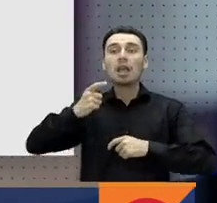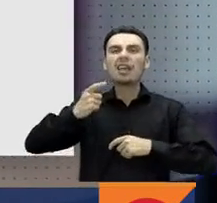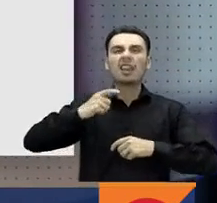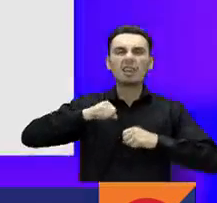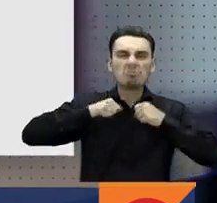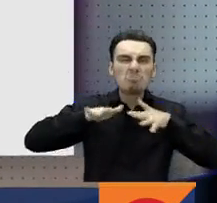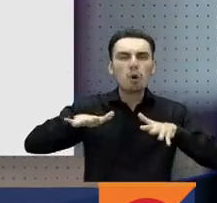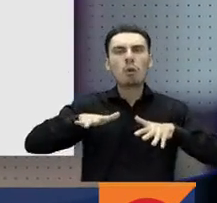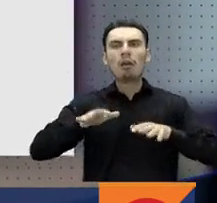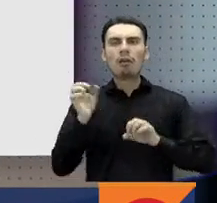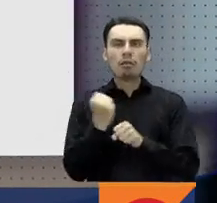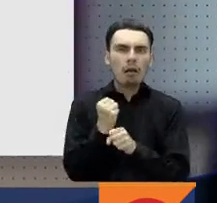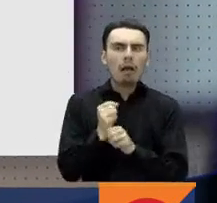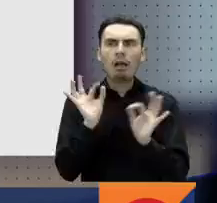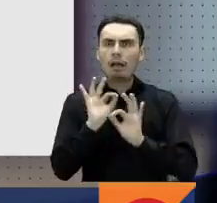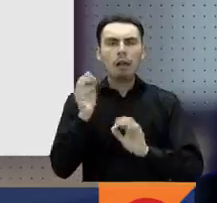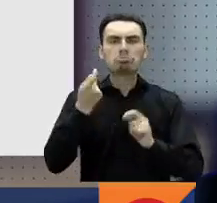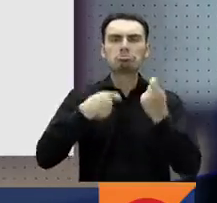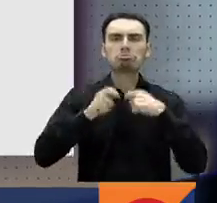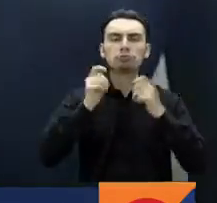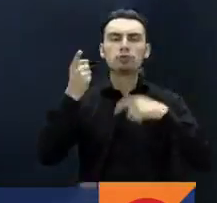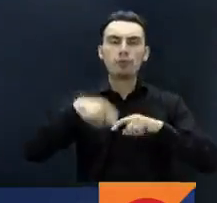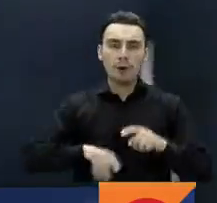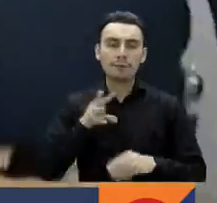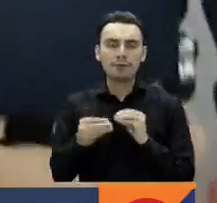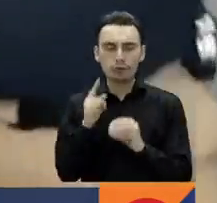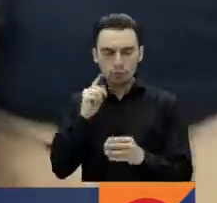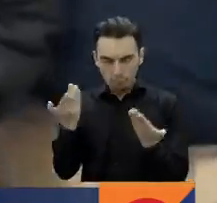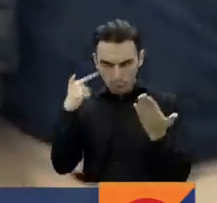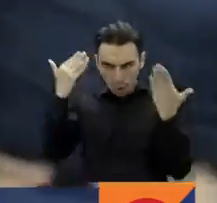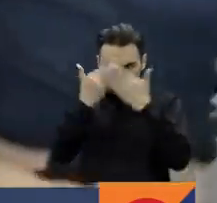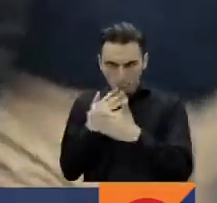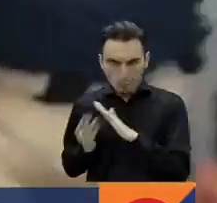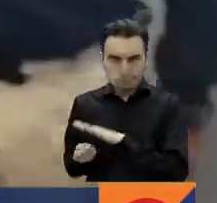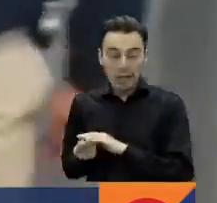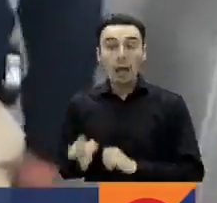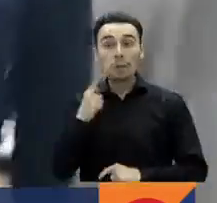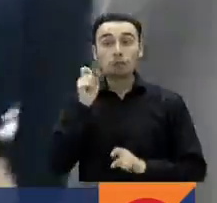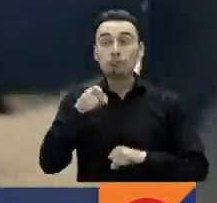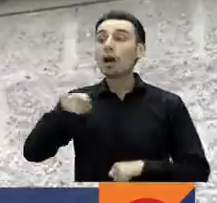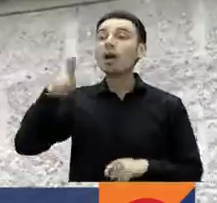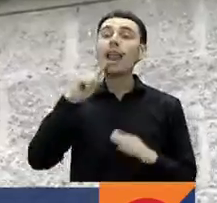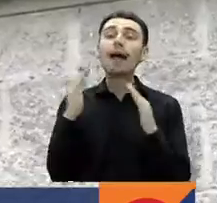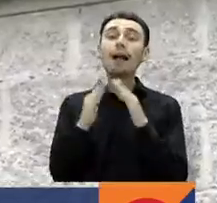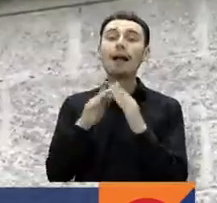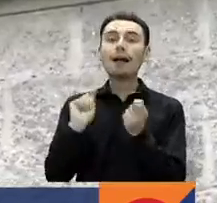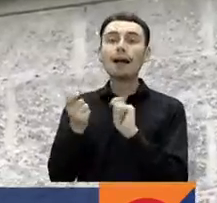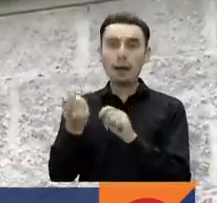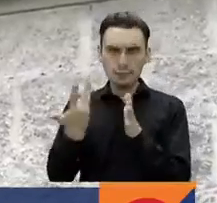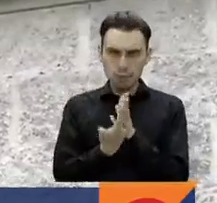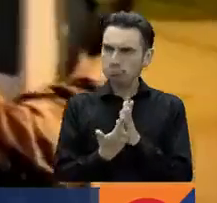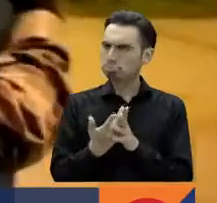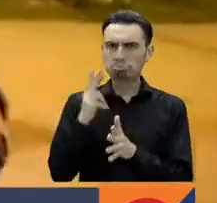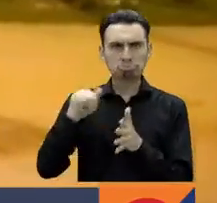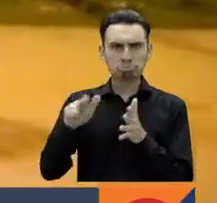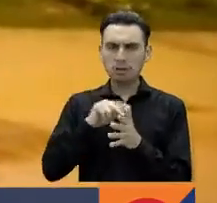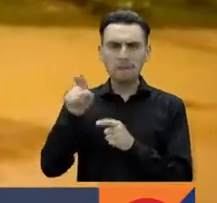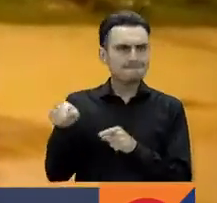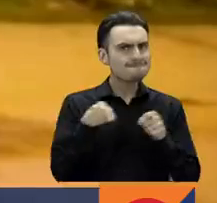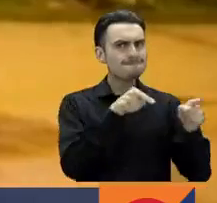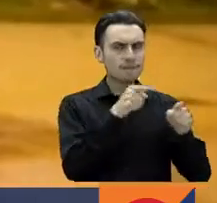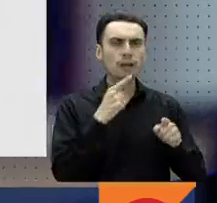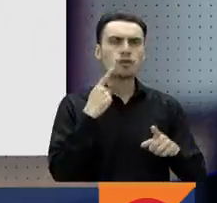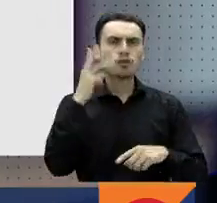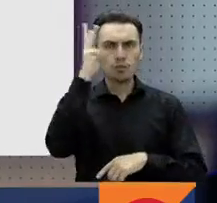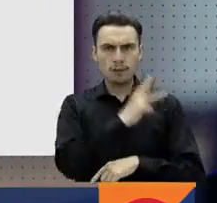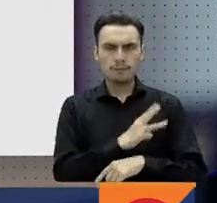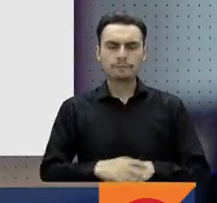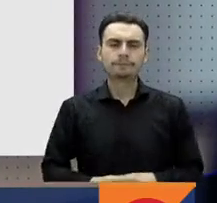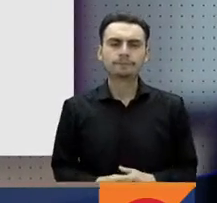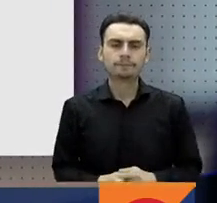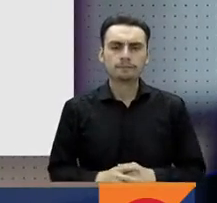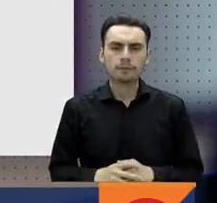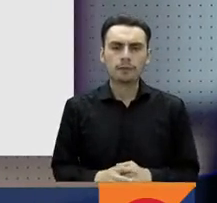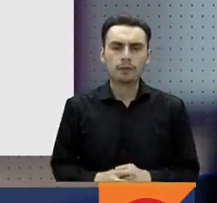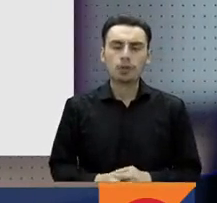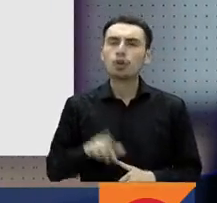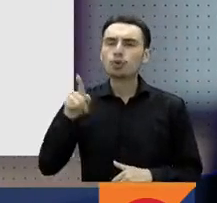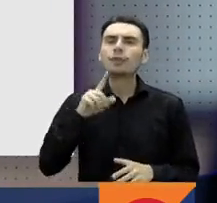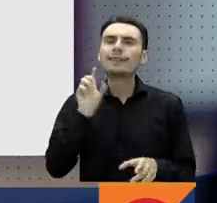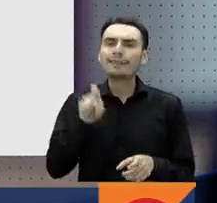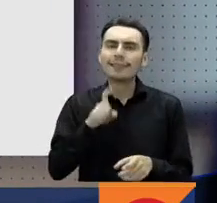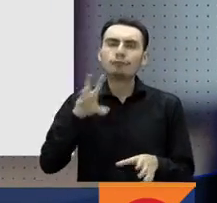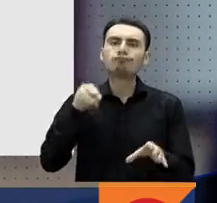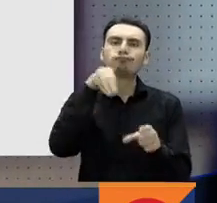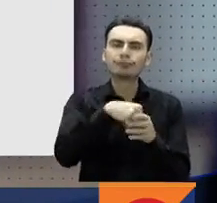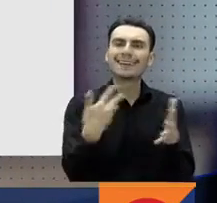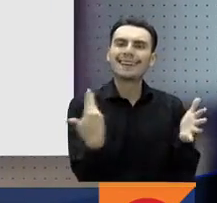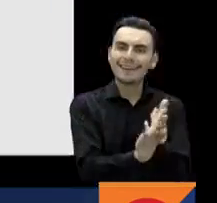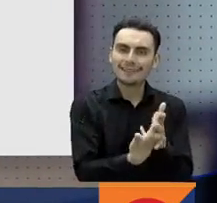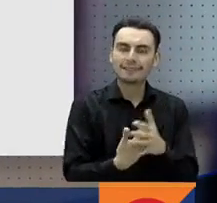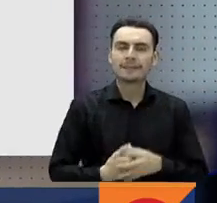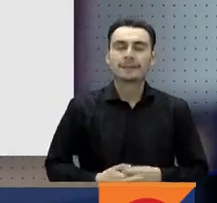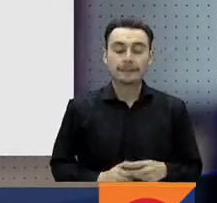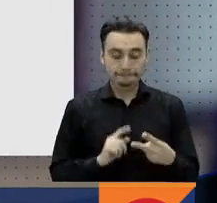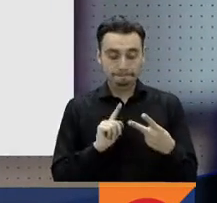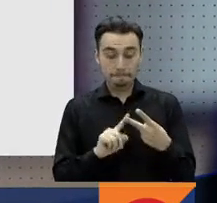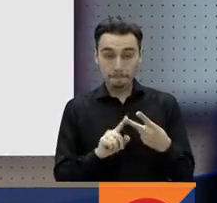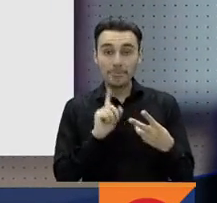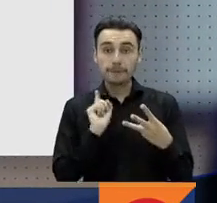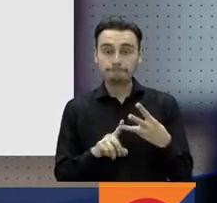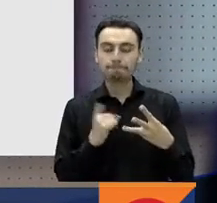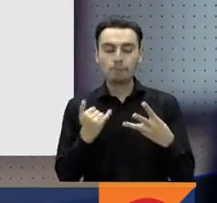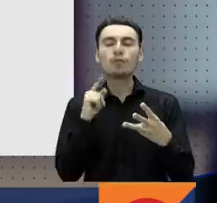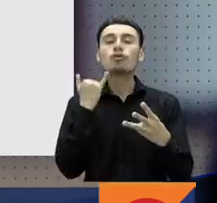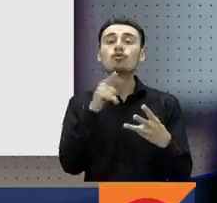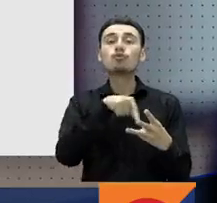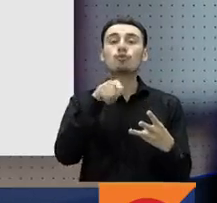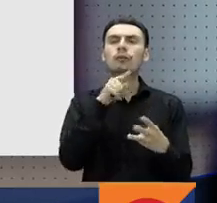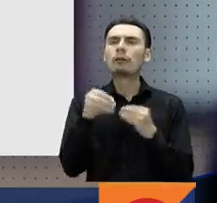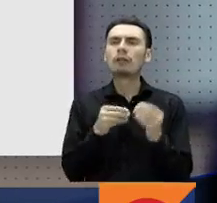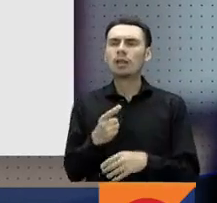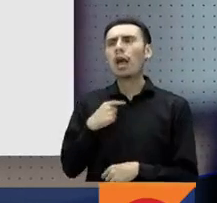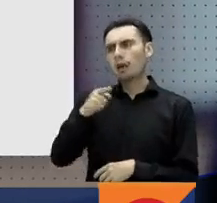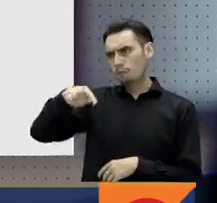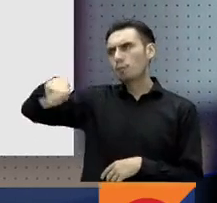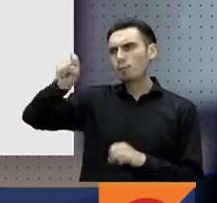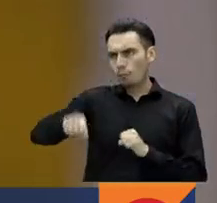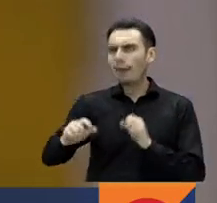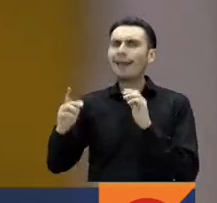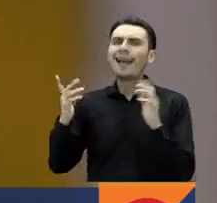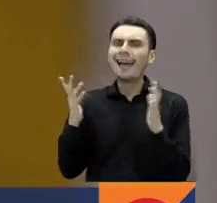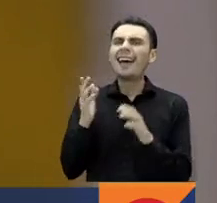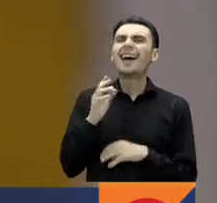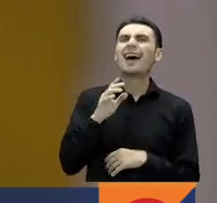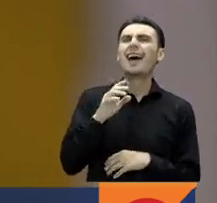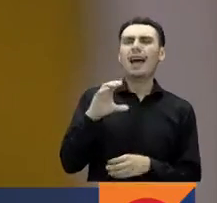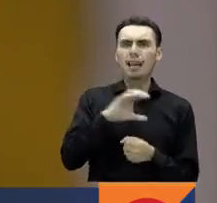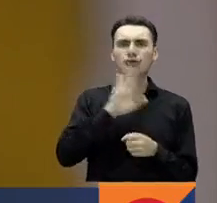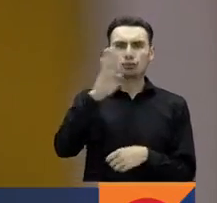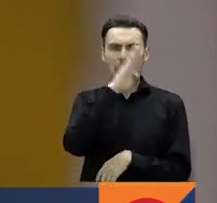legales vigentes>> Negar la